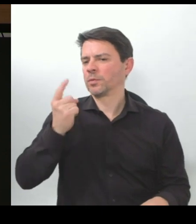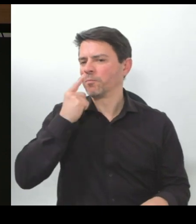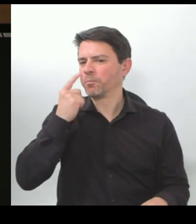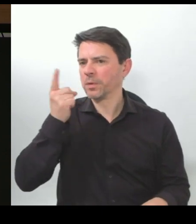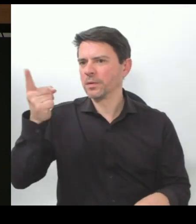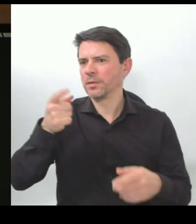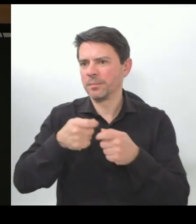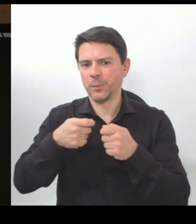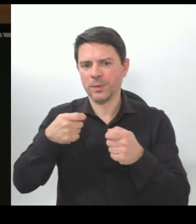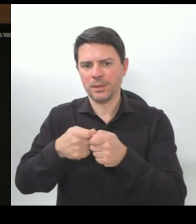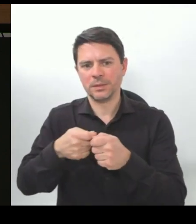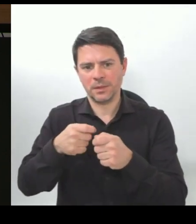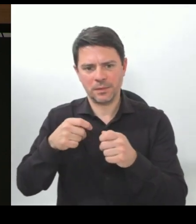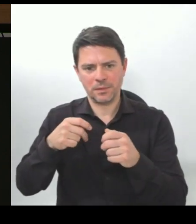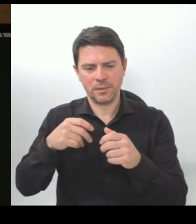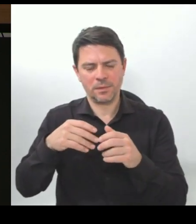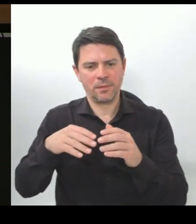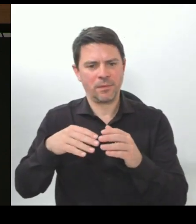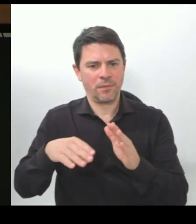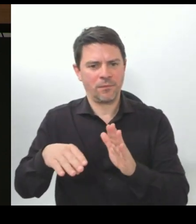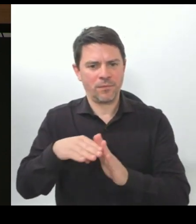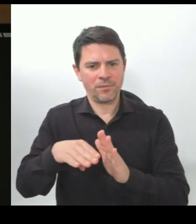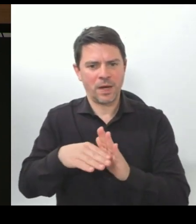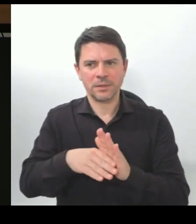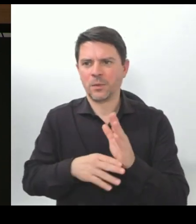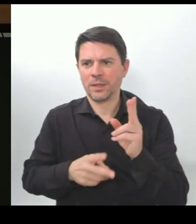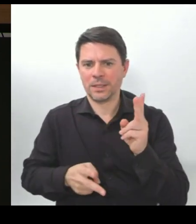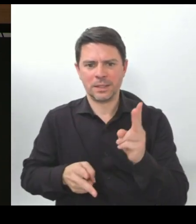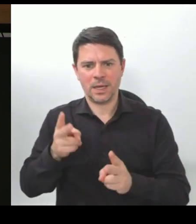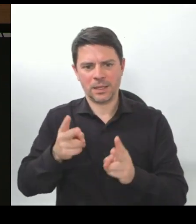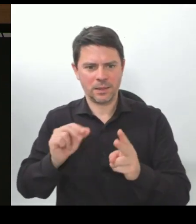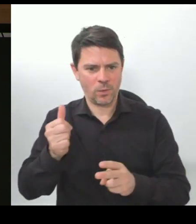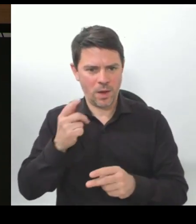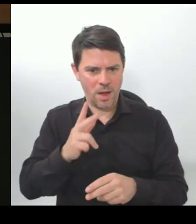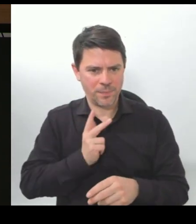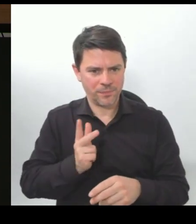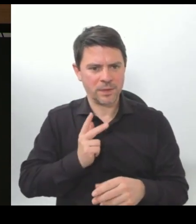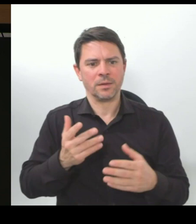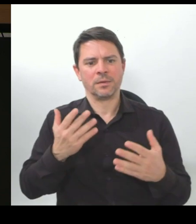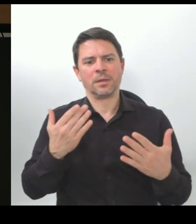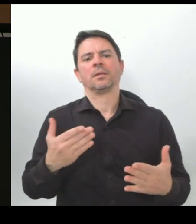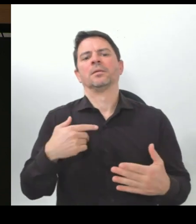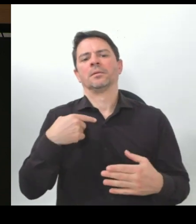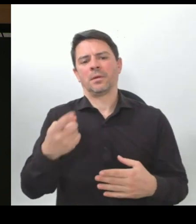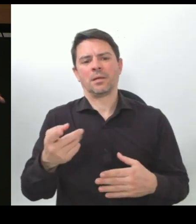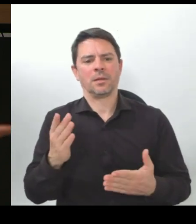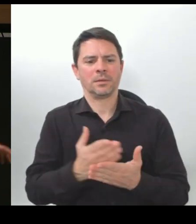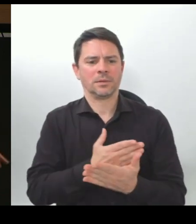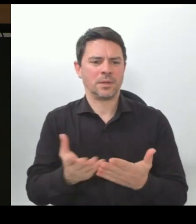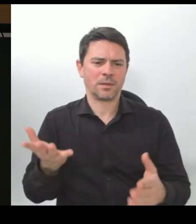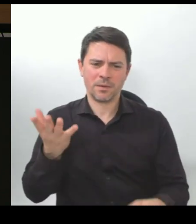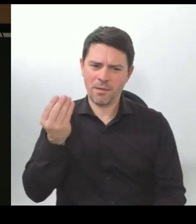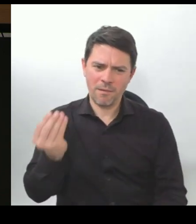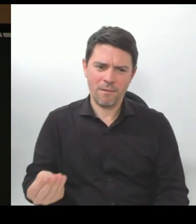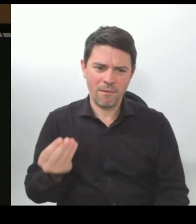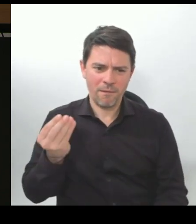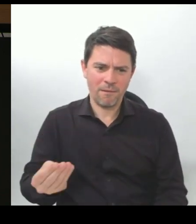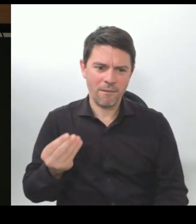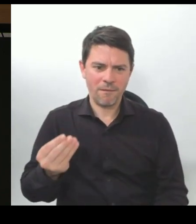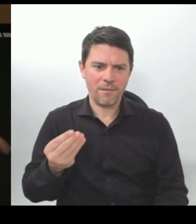treffen muss, weil wir wissen, was rauskommt. Bei der R-Besoldung wurde jahrelang geklagt. Jahrelang flüchteten die Leuten